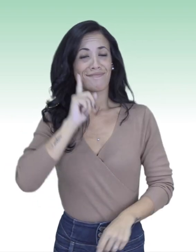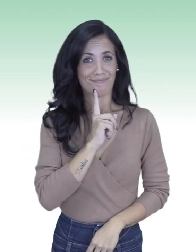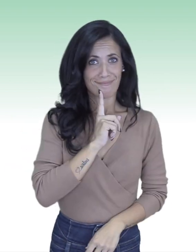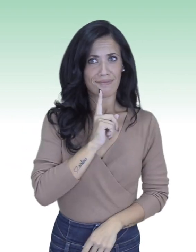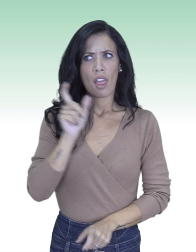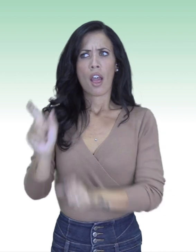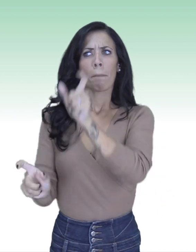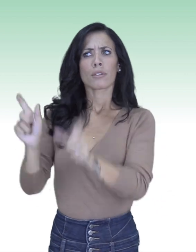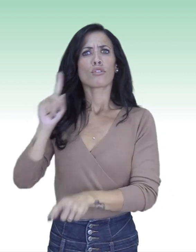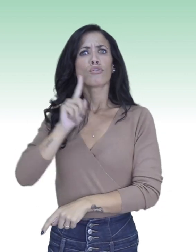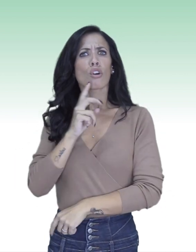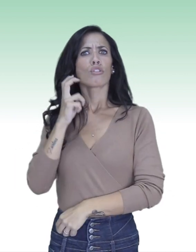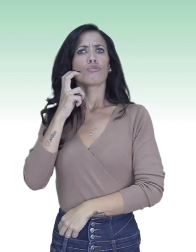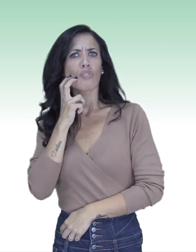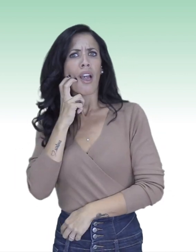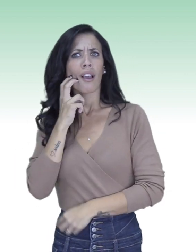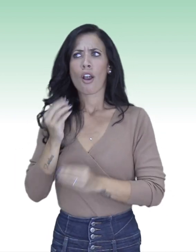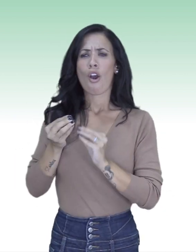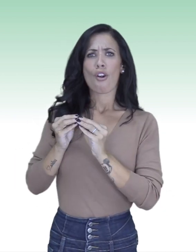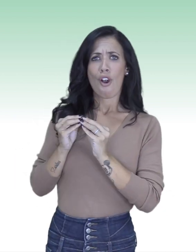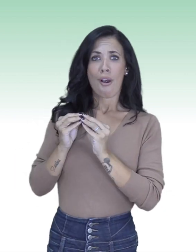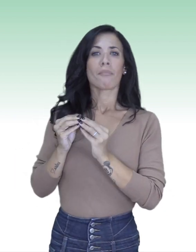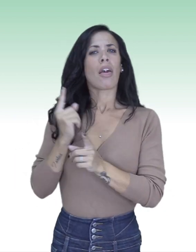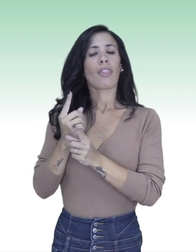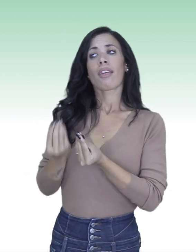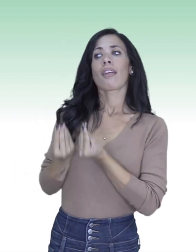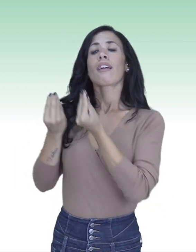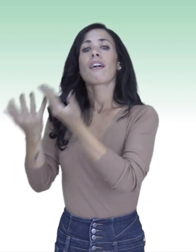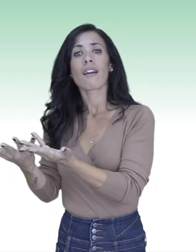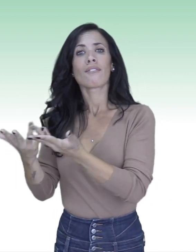per le persone sordocieche è necessario prevedere anche altre modalità comunicative,